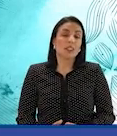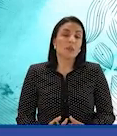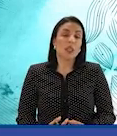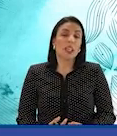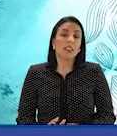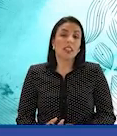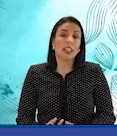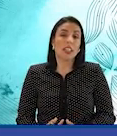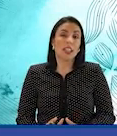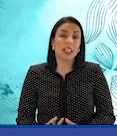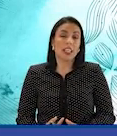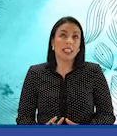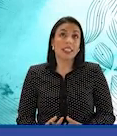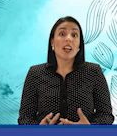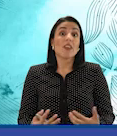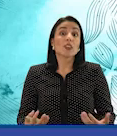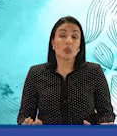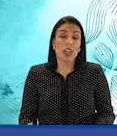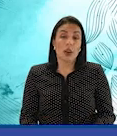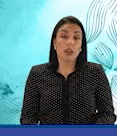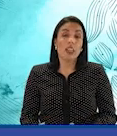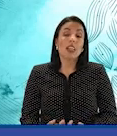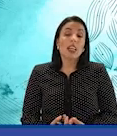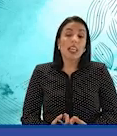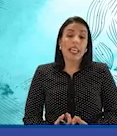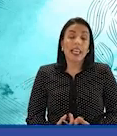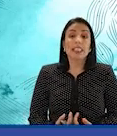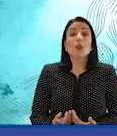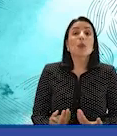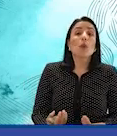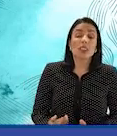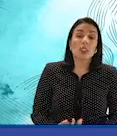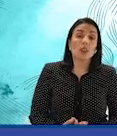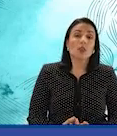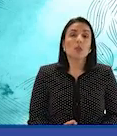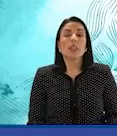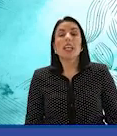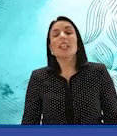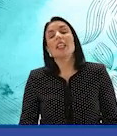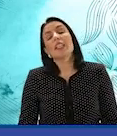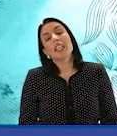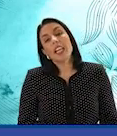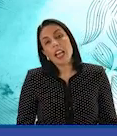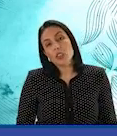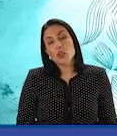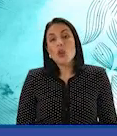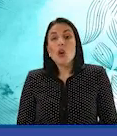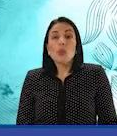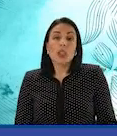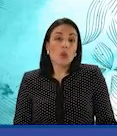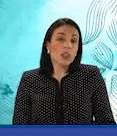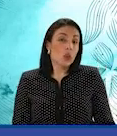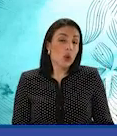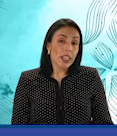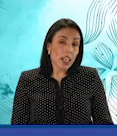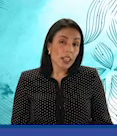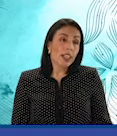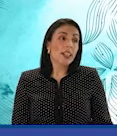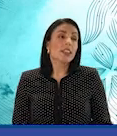también sea razonable esa aprobación, del acto. Porque cuando no hay claridad